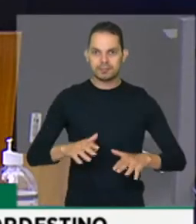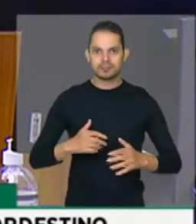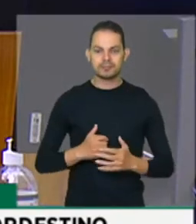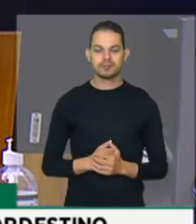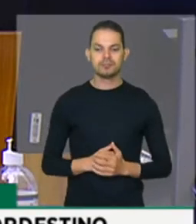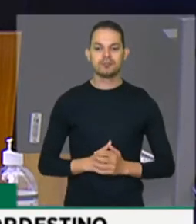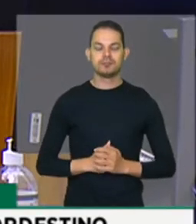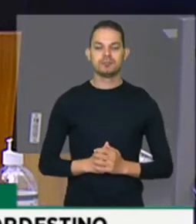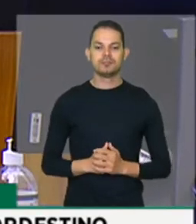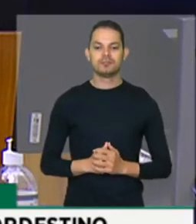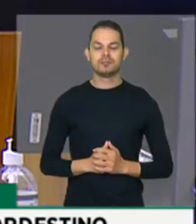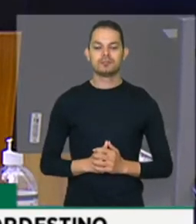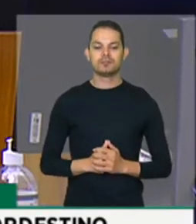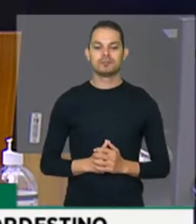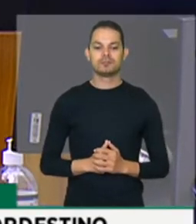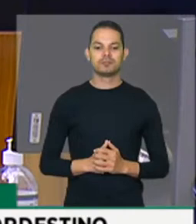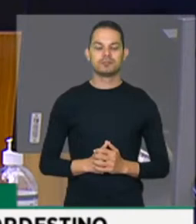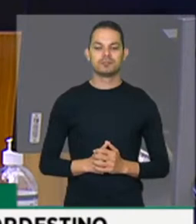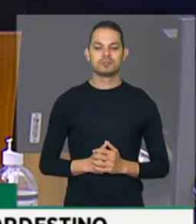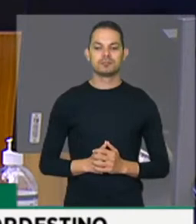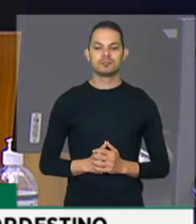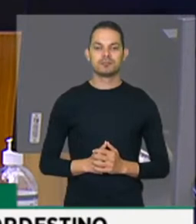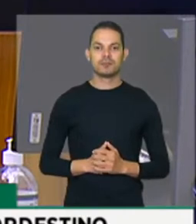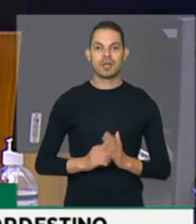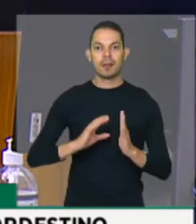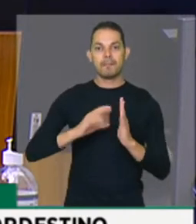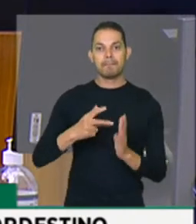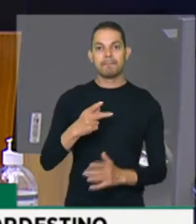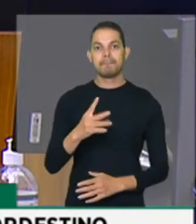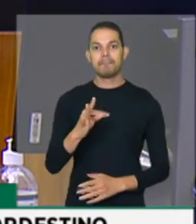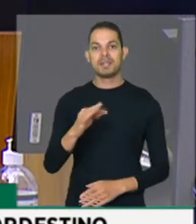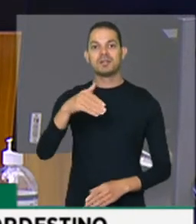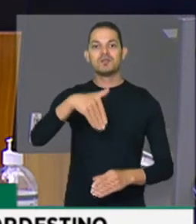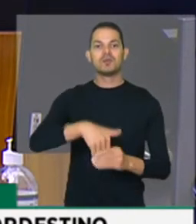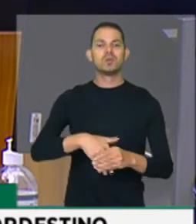CONTRA A RETIRADA DE PAUTA. -- [PRESIDENTE]: COMO ORIENTA O PT? -- [DEPUTADO]: PT,